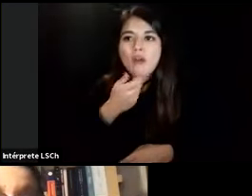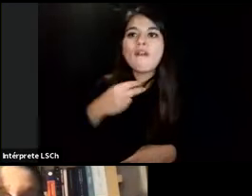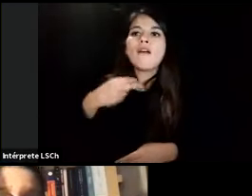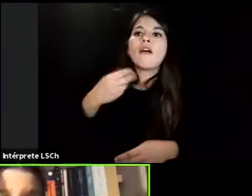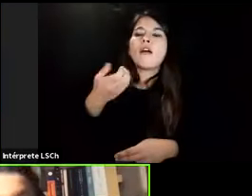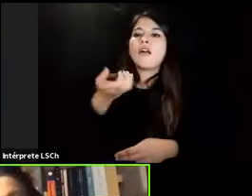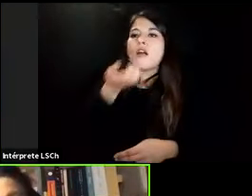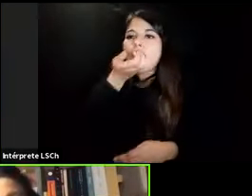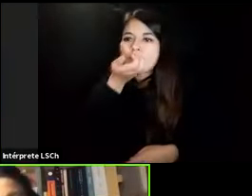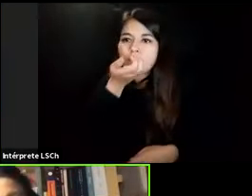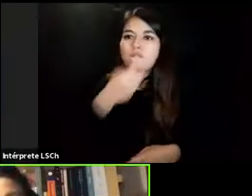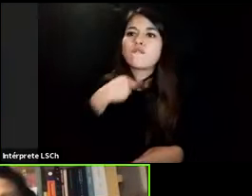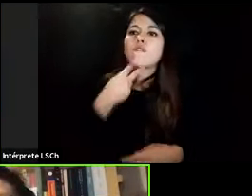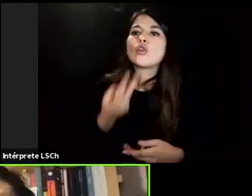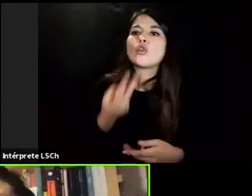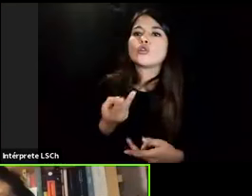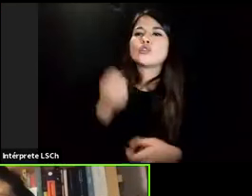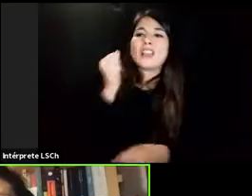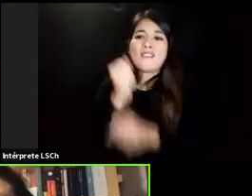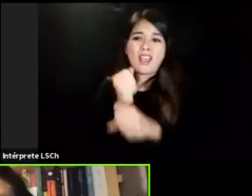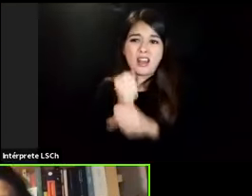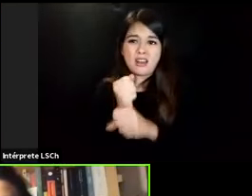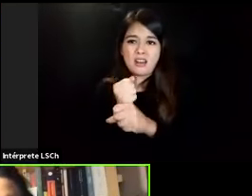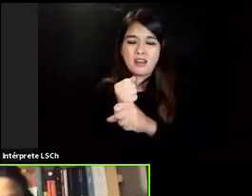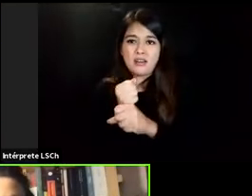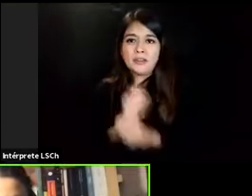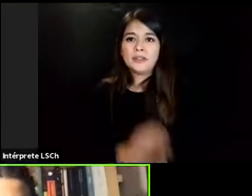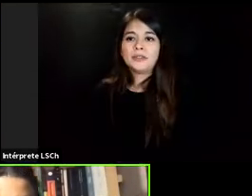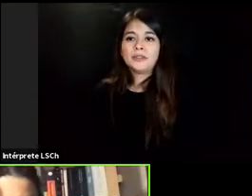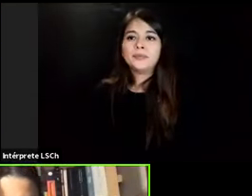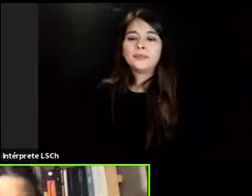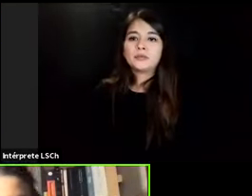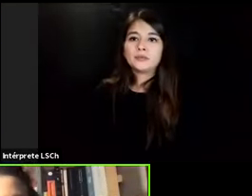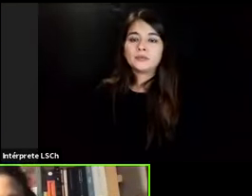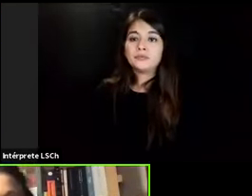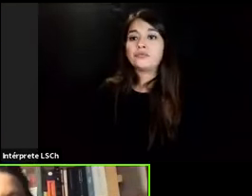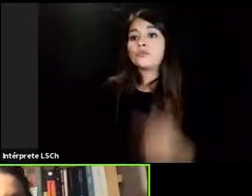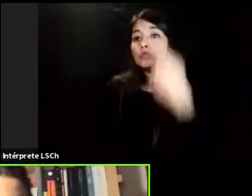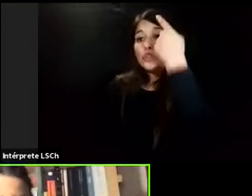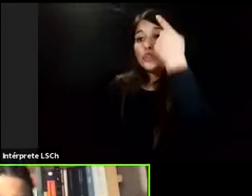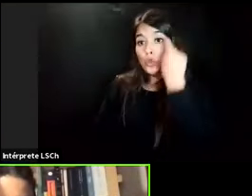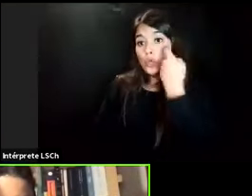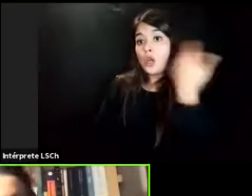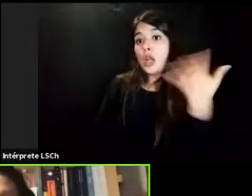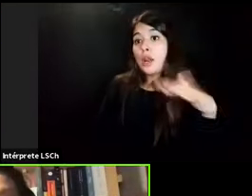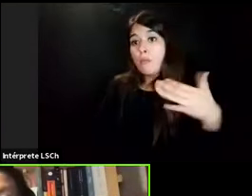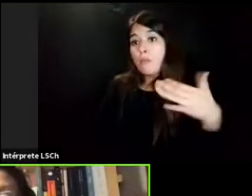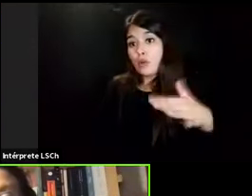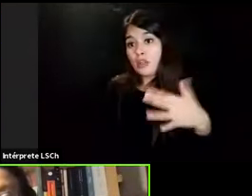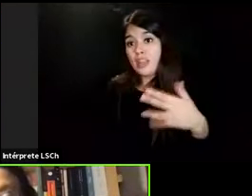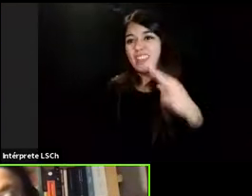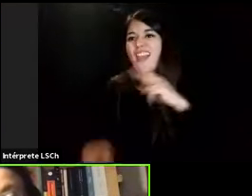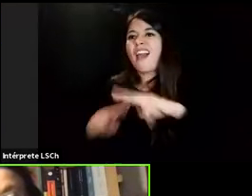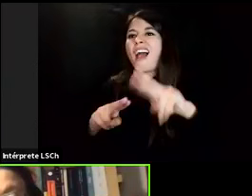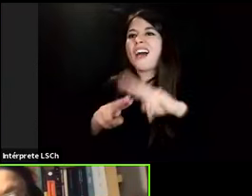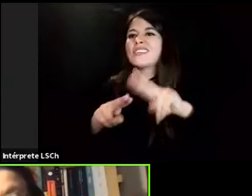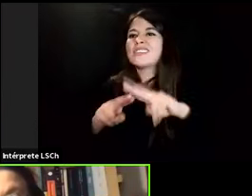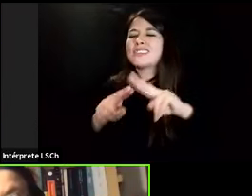creo que lo importante es hacer la investigación de cuáles son las distintas productoras que se están